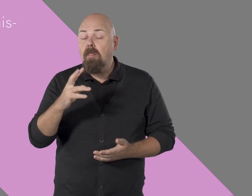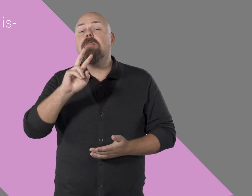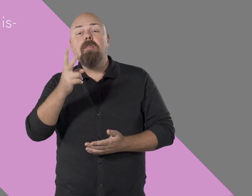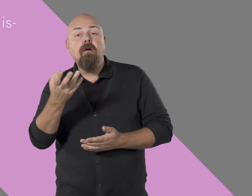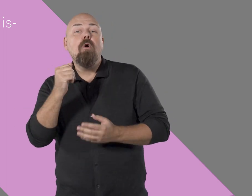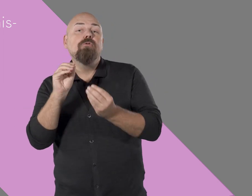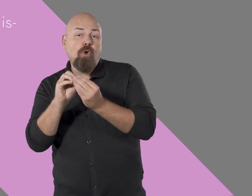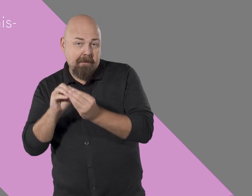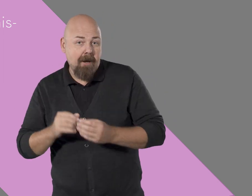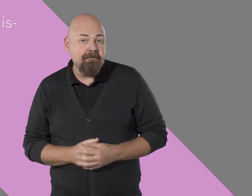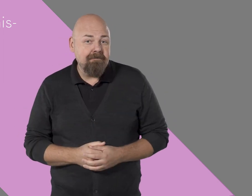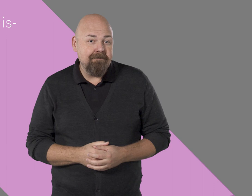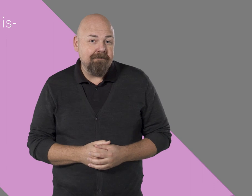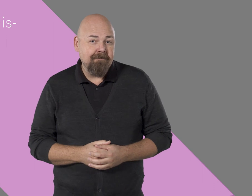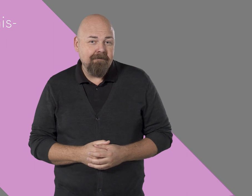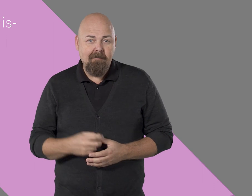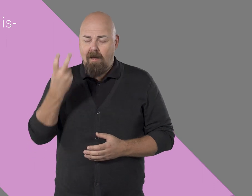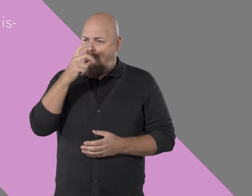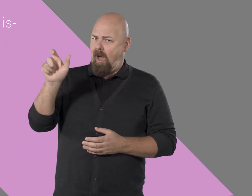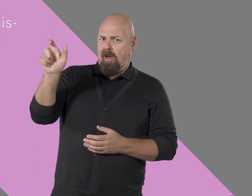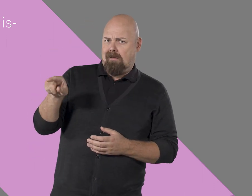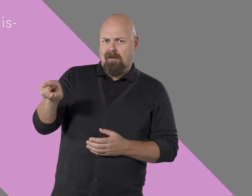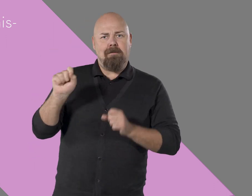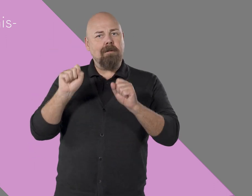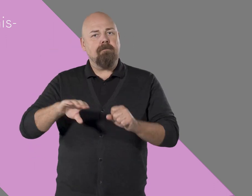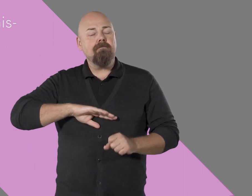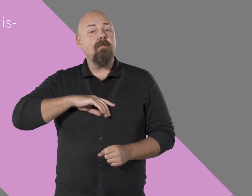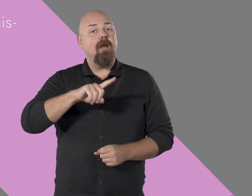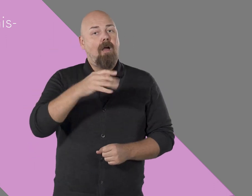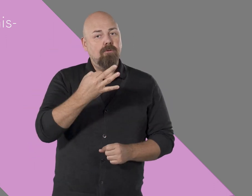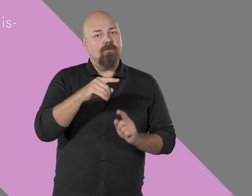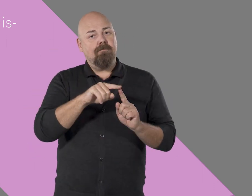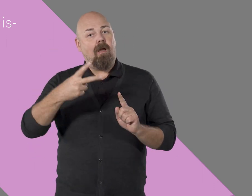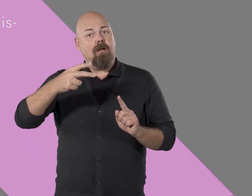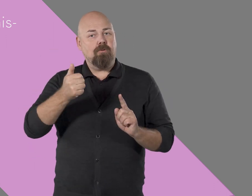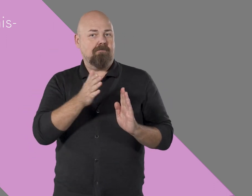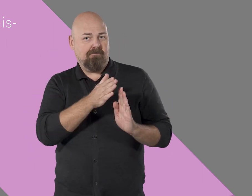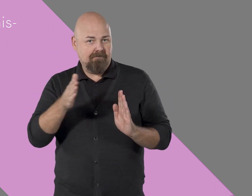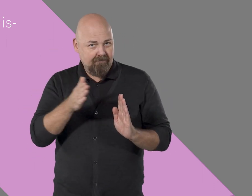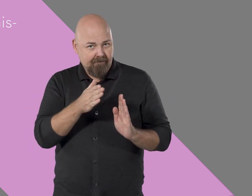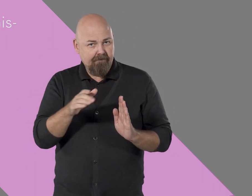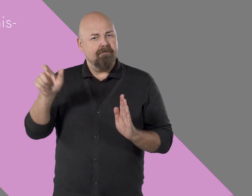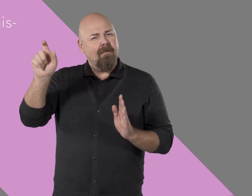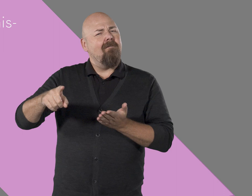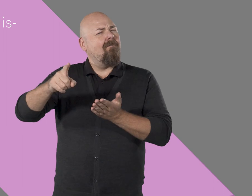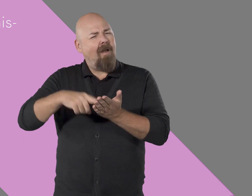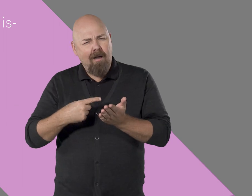tai sopimuksen mukaan. Hakijan tulee olla 18−29 vuotias, ja häneltä vaaditaan -